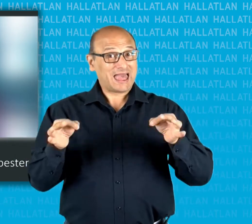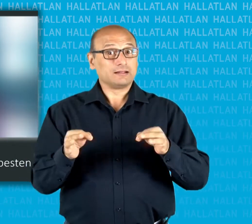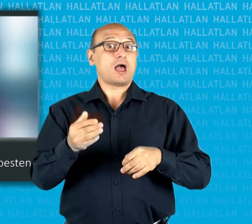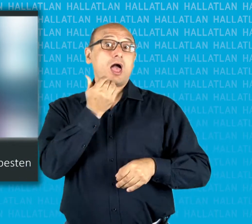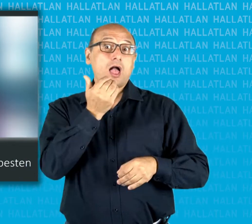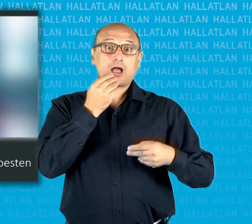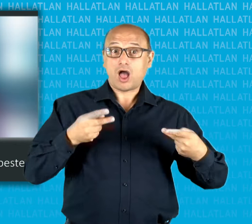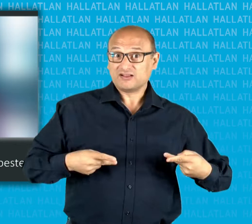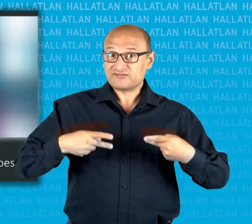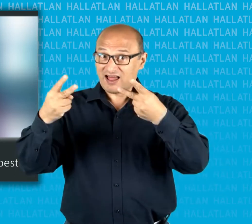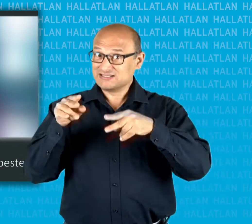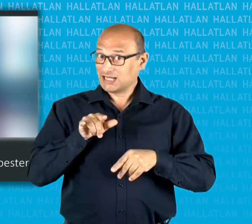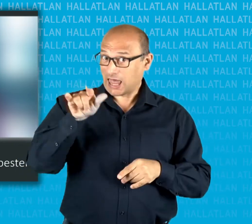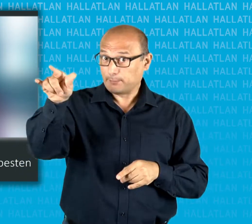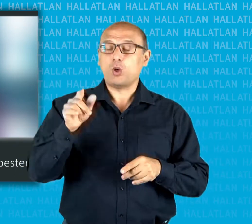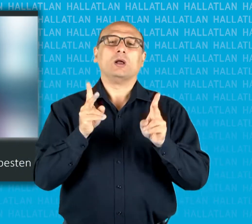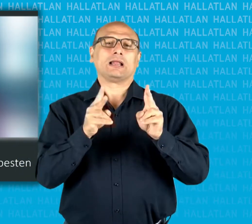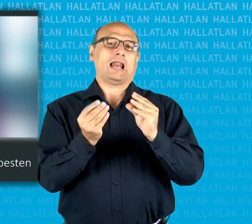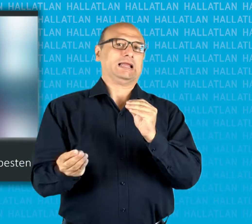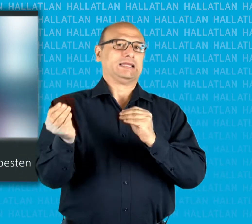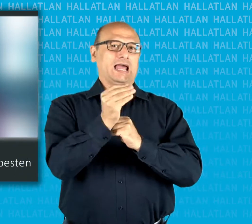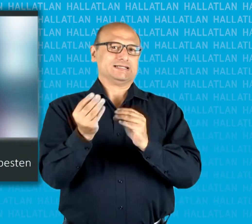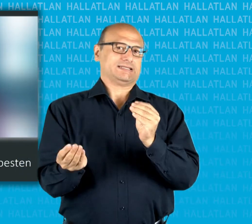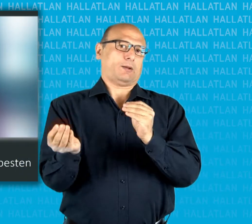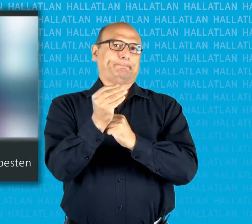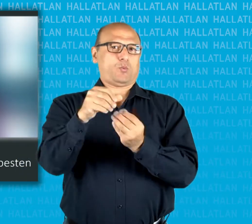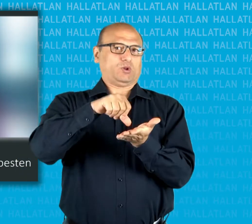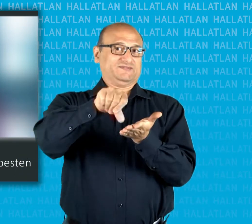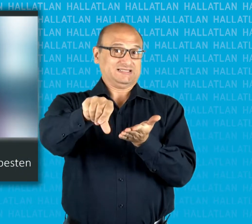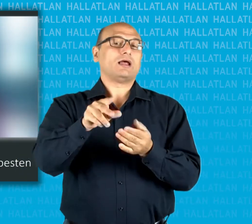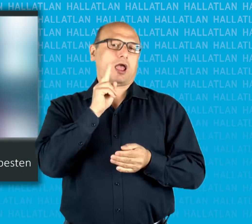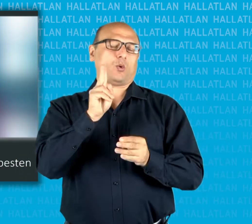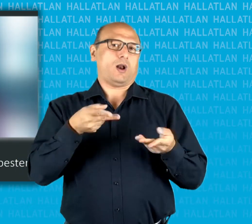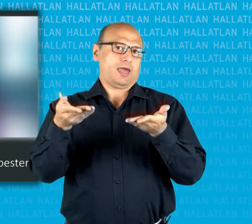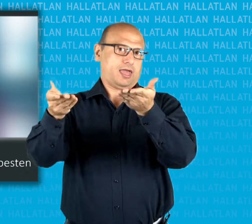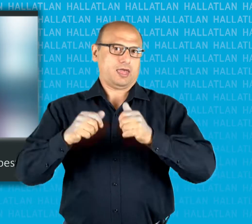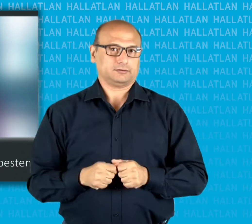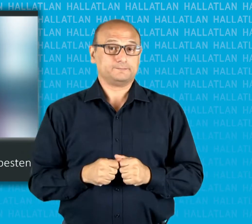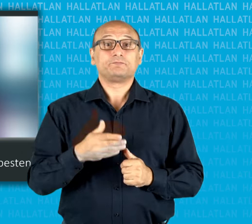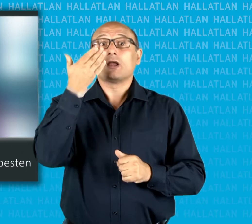csak a kiegészítő szolgáltatást vásárló utasok vihetik magukkal a fedélzetre,